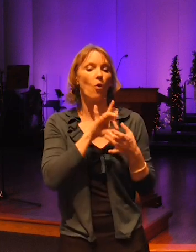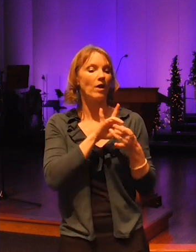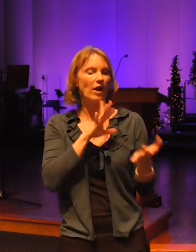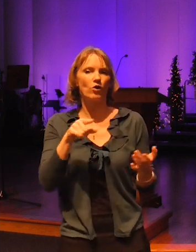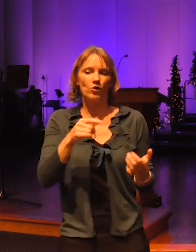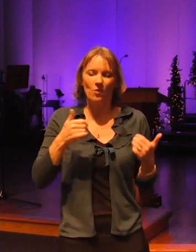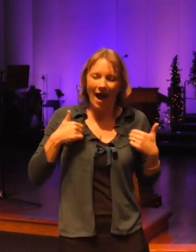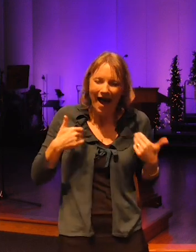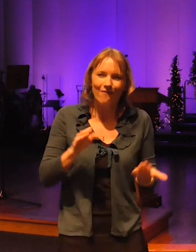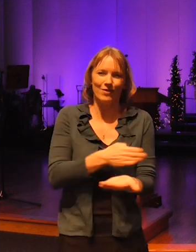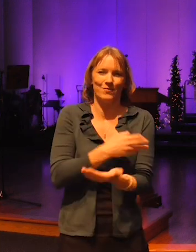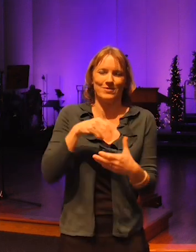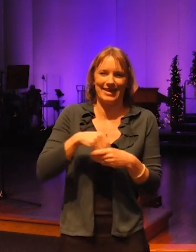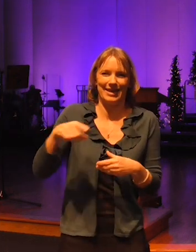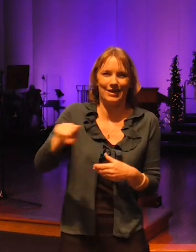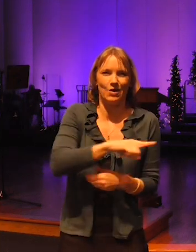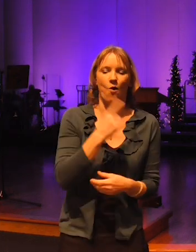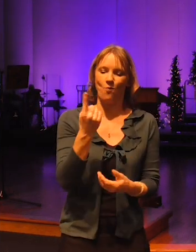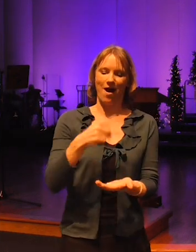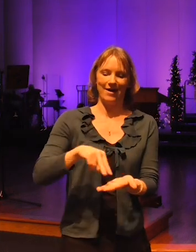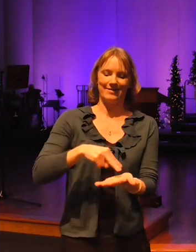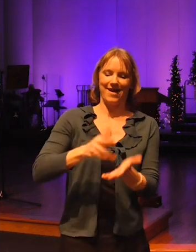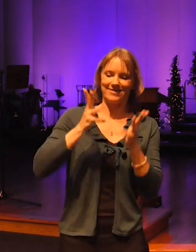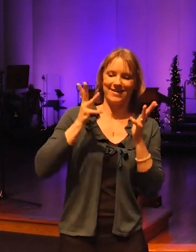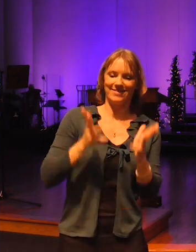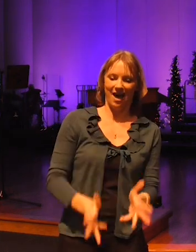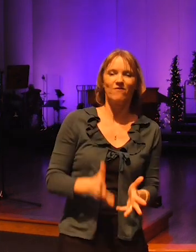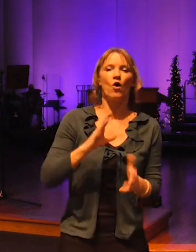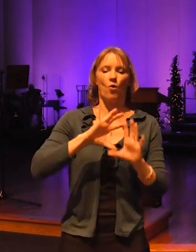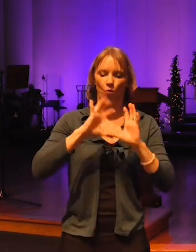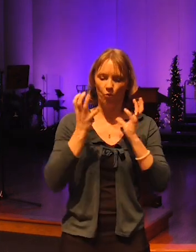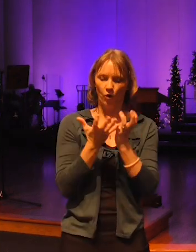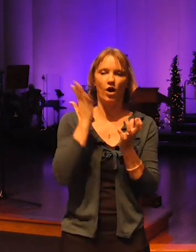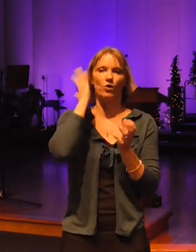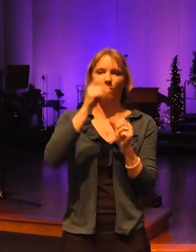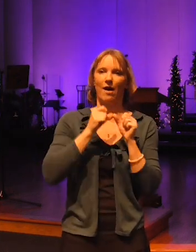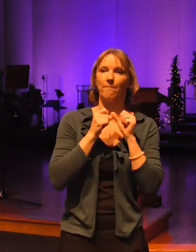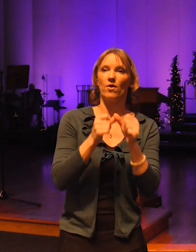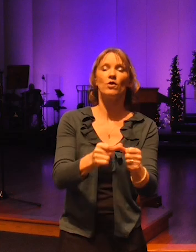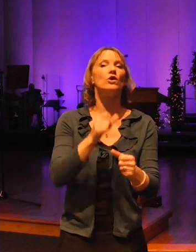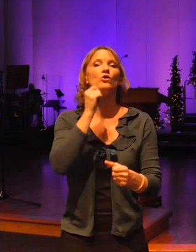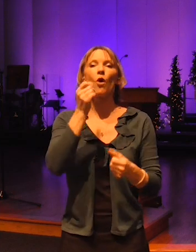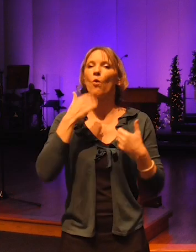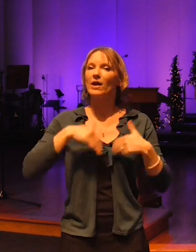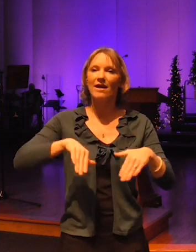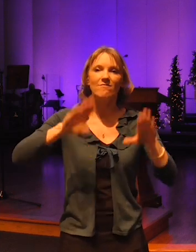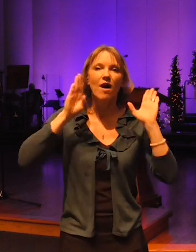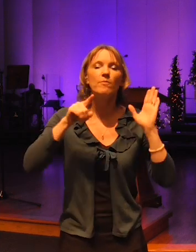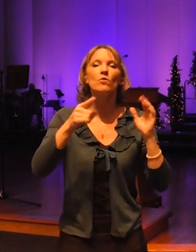queda un baile este mundo va a salir adelante no te rindas tienes una razón para vivir no puedo